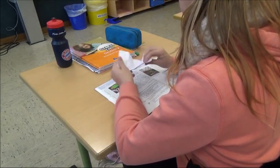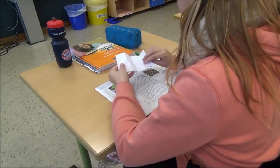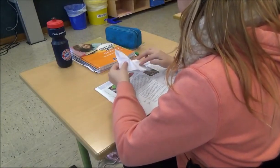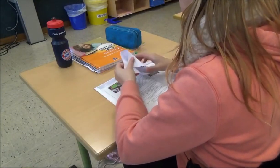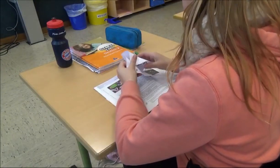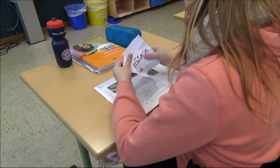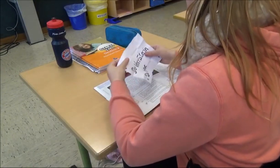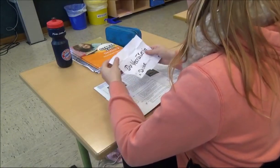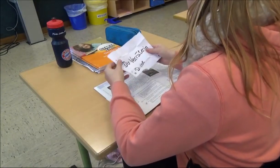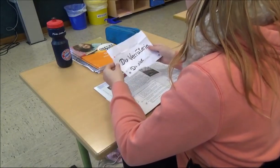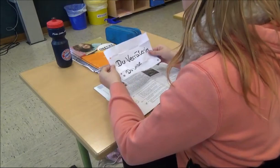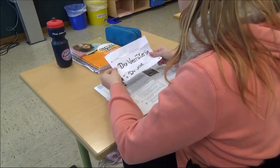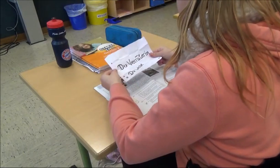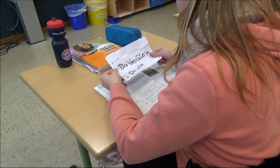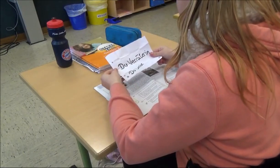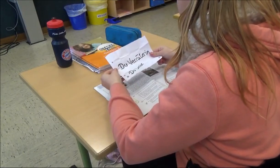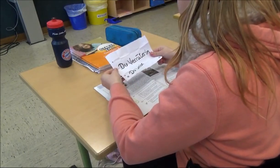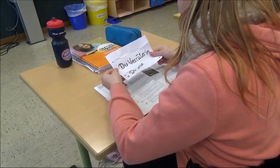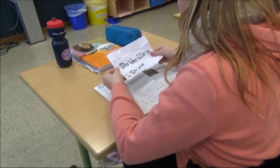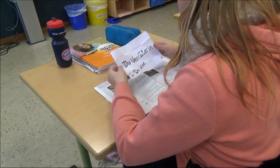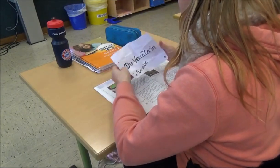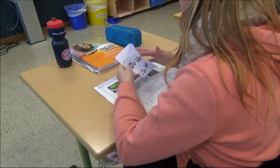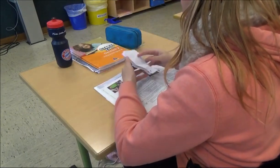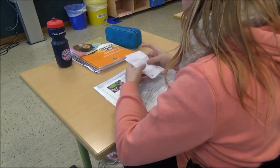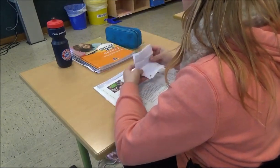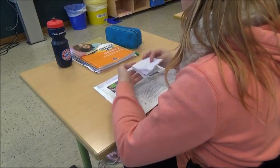(Ein Junge liest laut etwas vor.)